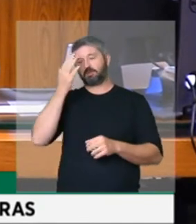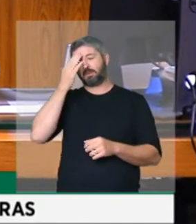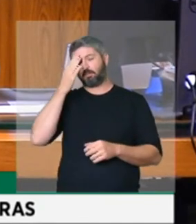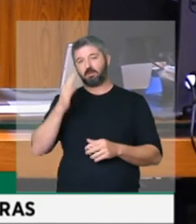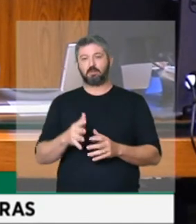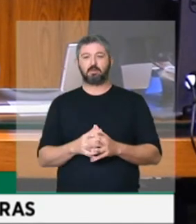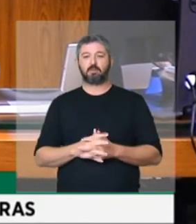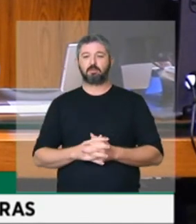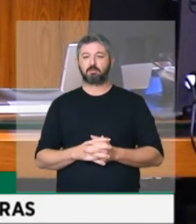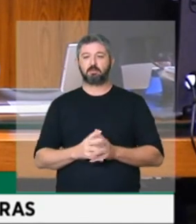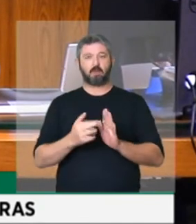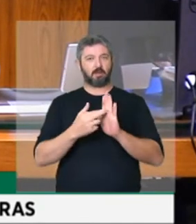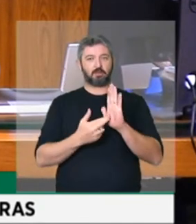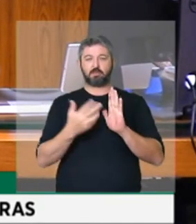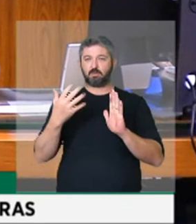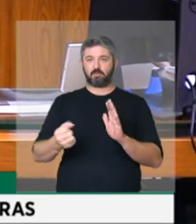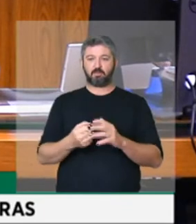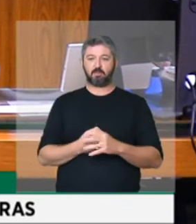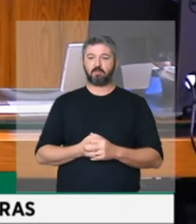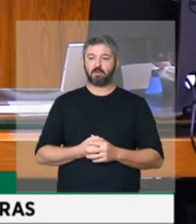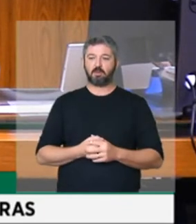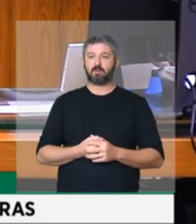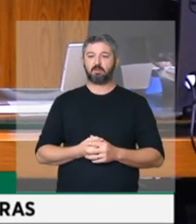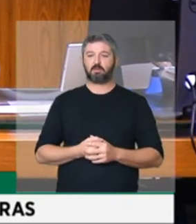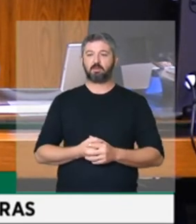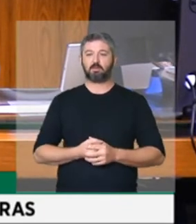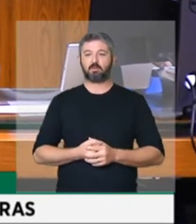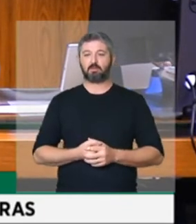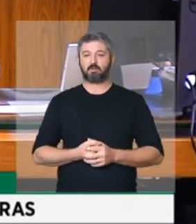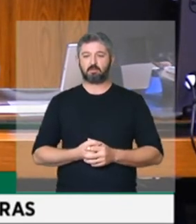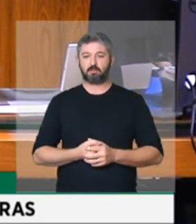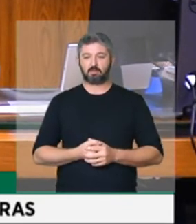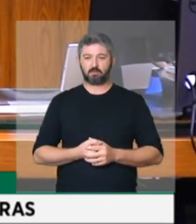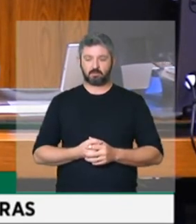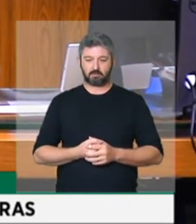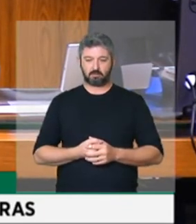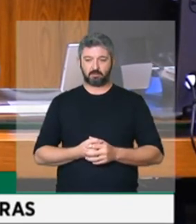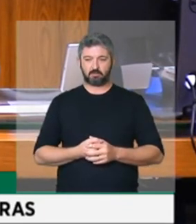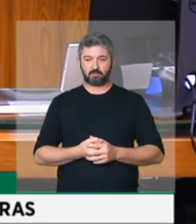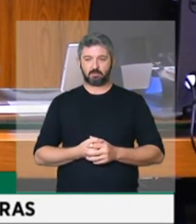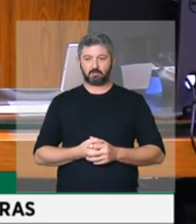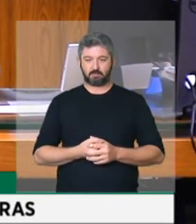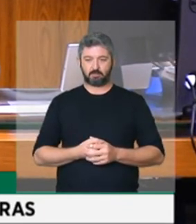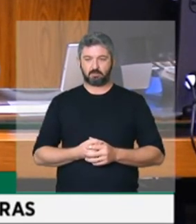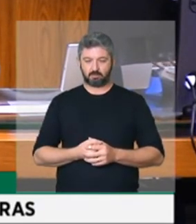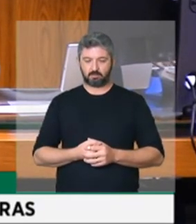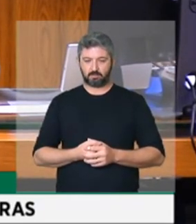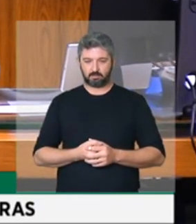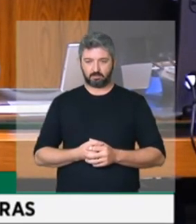ÍAMOS POR QUESTÃO DE ORDEM. ESTAMOS PREPARADOS. VAMOS LÁ . -- [DEP. GLAUBER BRAGA]: PEÇO A PALAVRA PELA LIDERANÇA DO PSOL. [PRESIDENTE]: DEPOIS DA QUESTÃO DE ORDEM DO